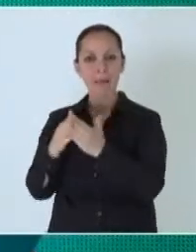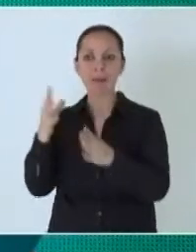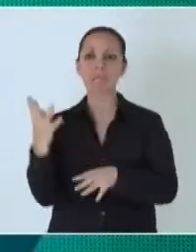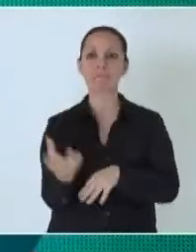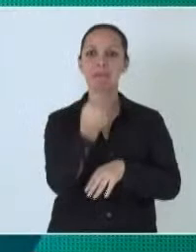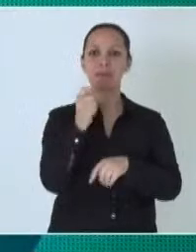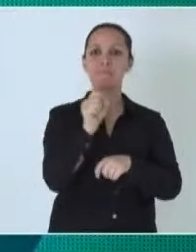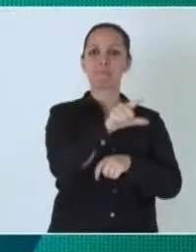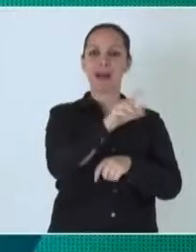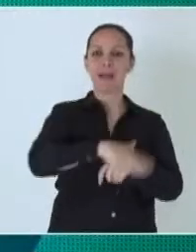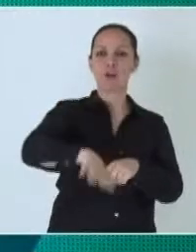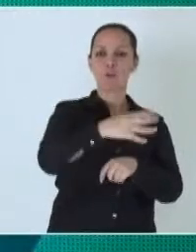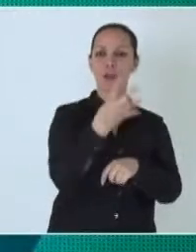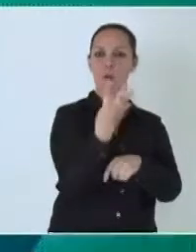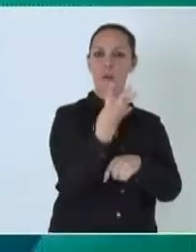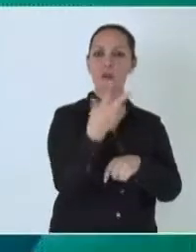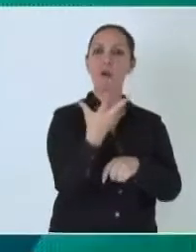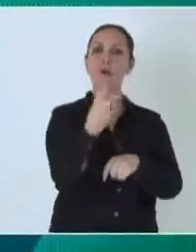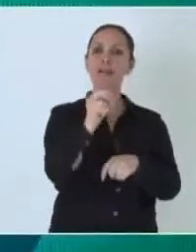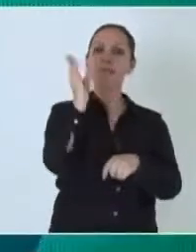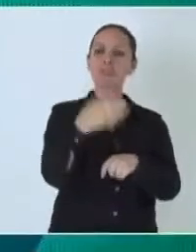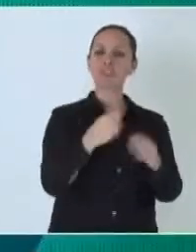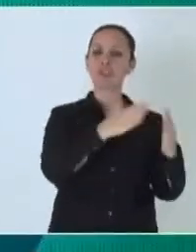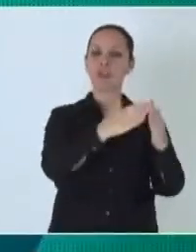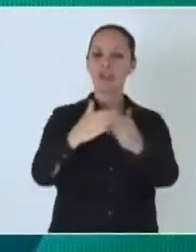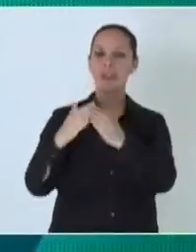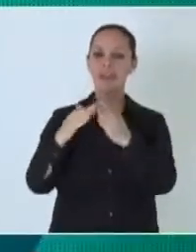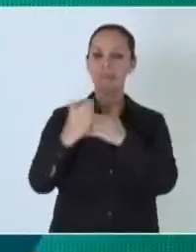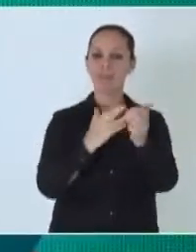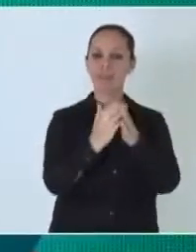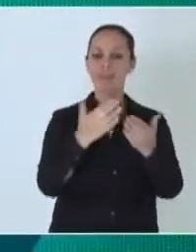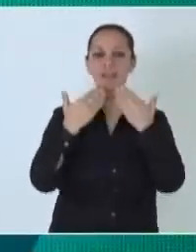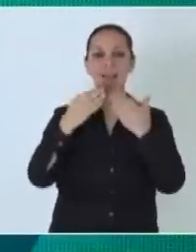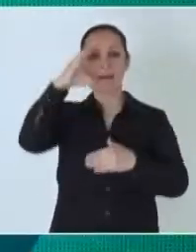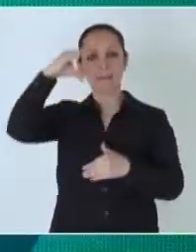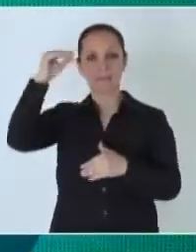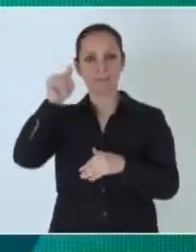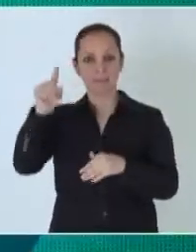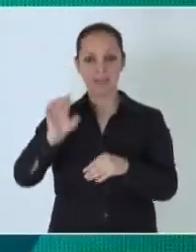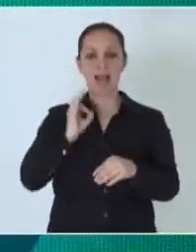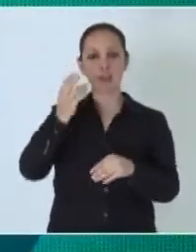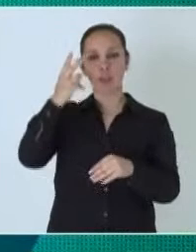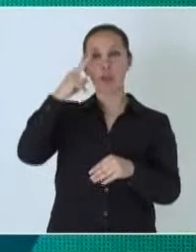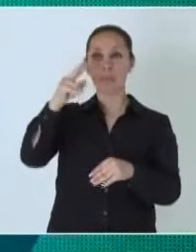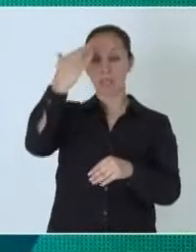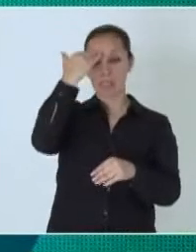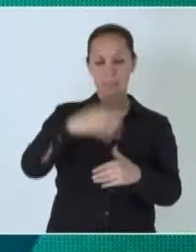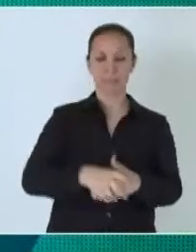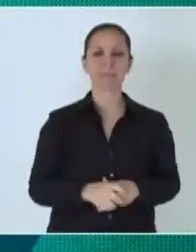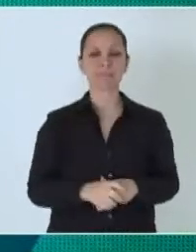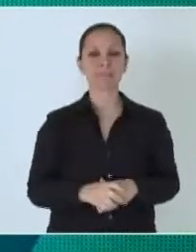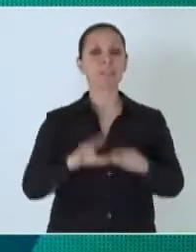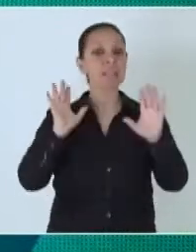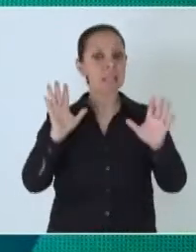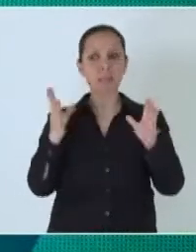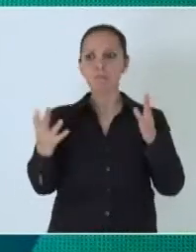CONTRA LIBRES QUE TRABAJAMOS FUERTE CON EL MISTERIO DE HáÁBITAT.